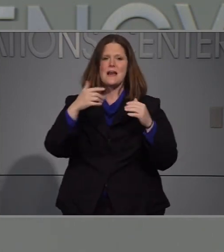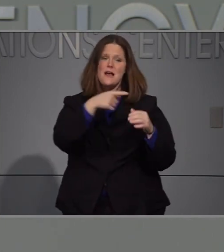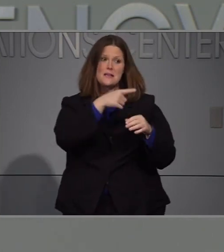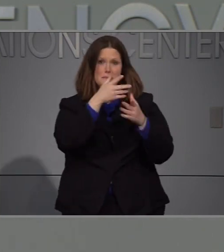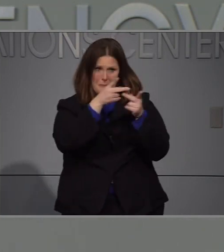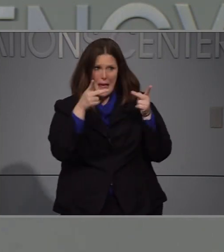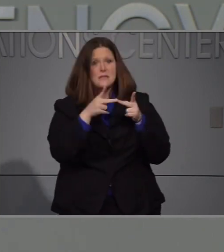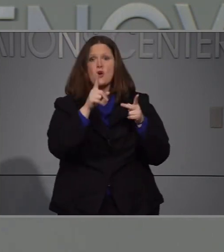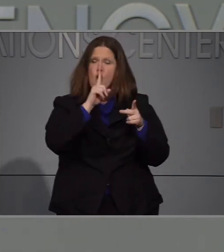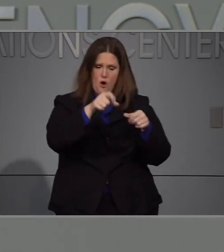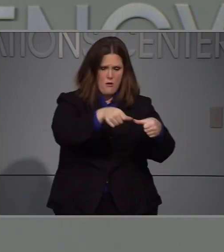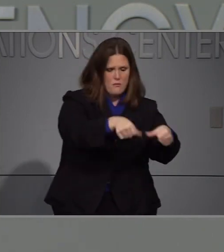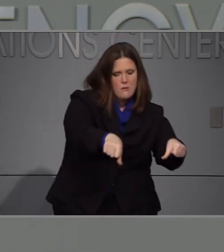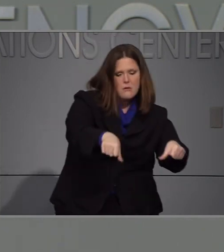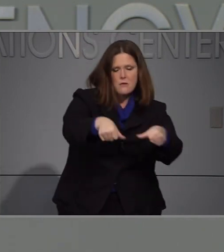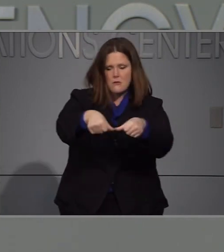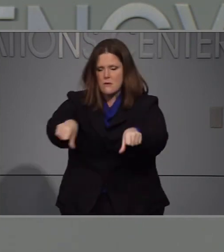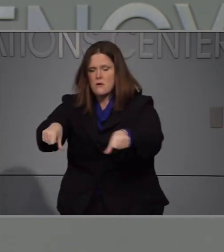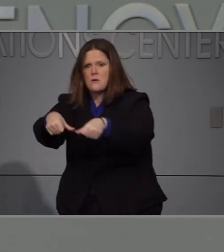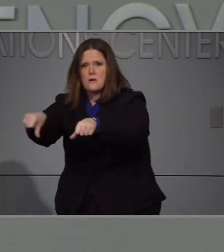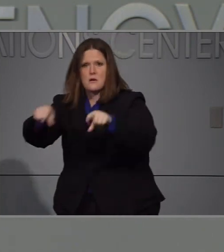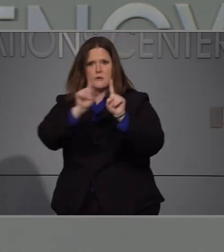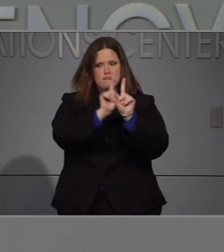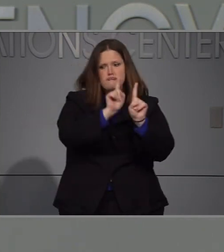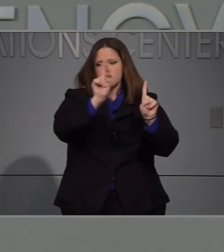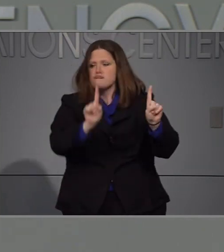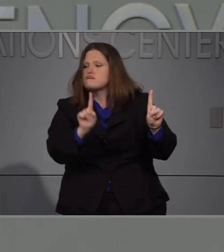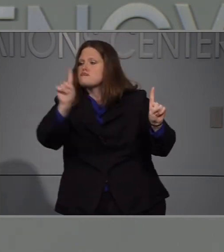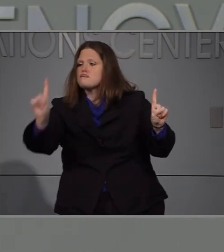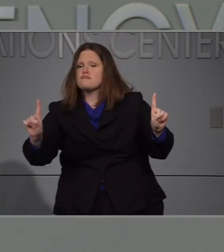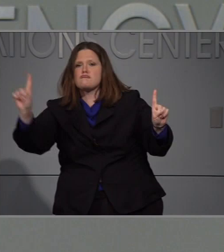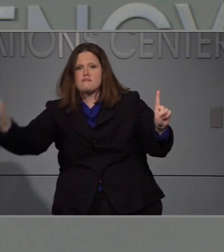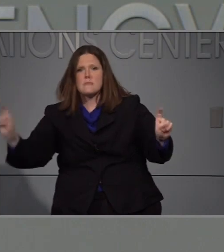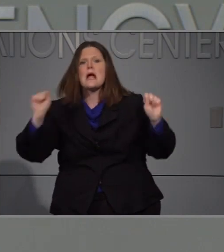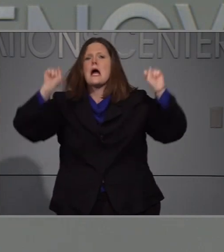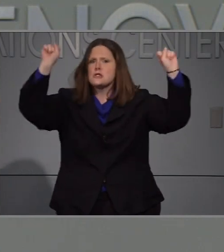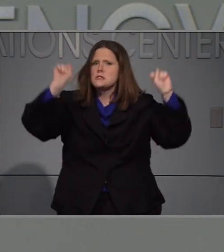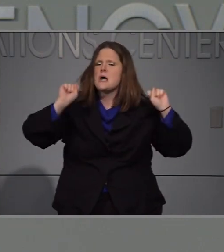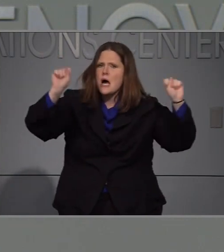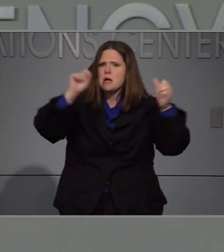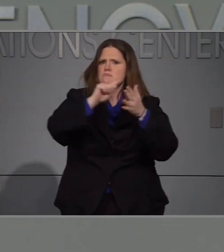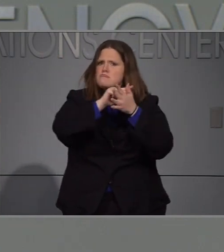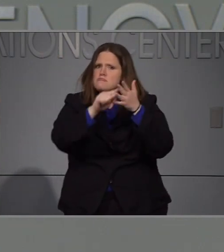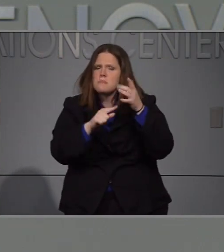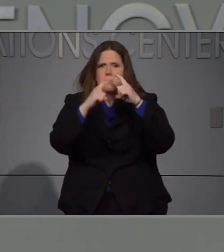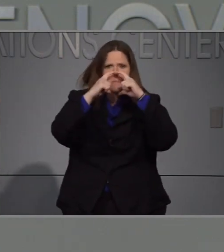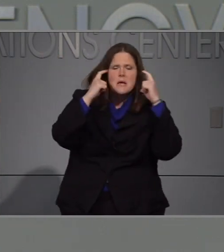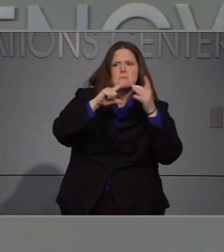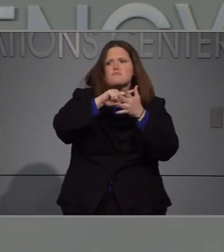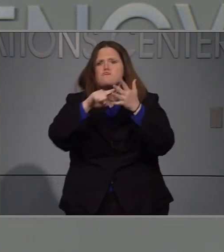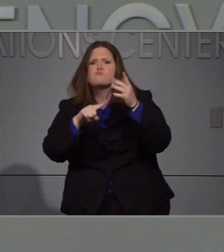marcan haciendo marcas en el piso para mantener la distancia agradezco mucho personas.